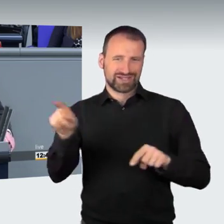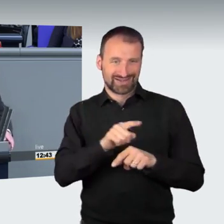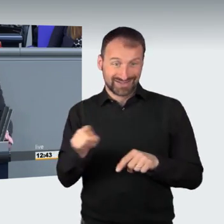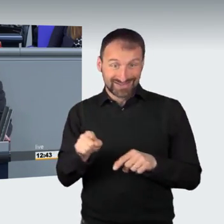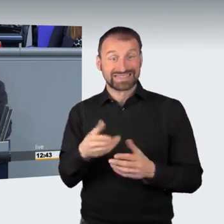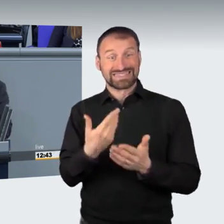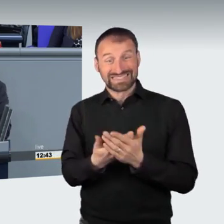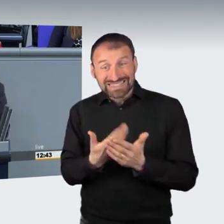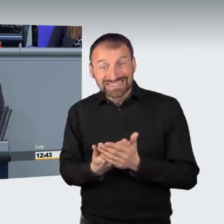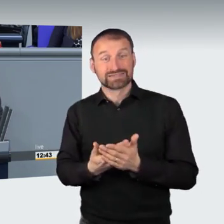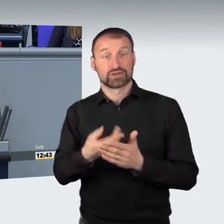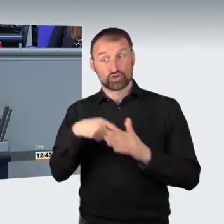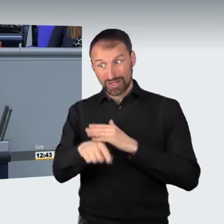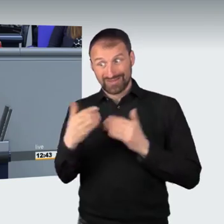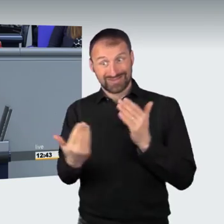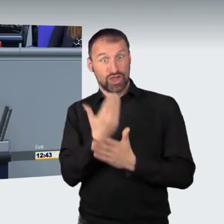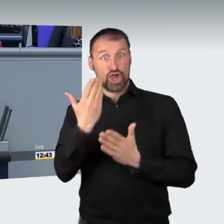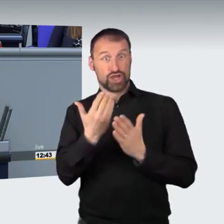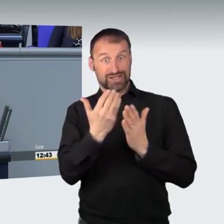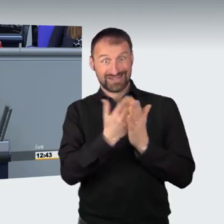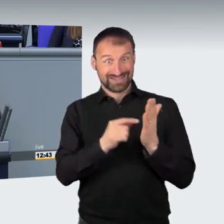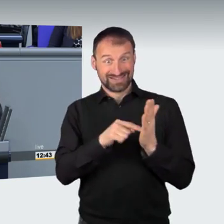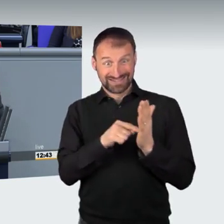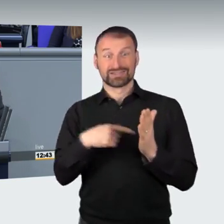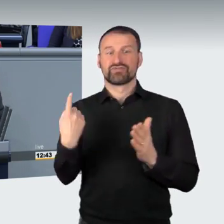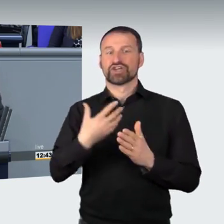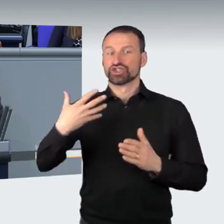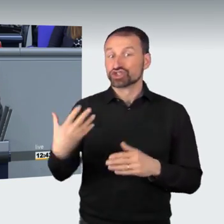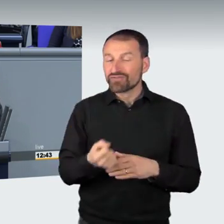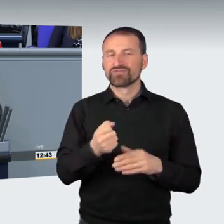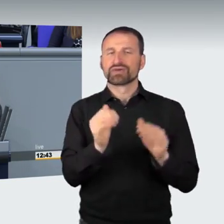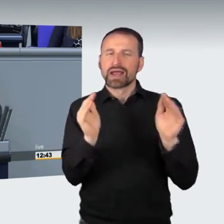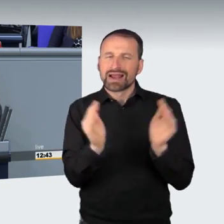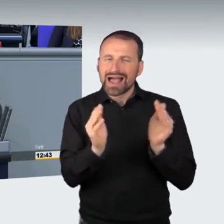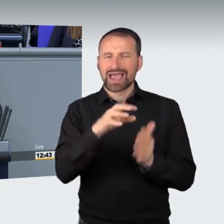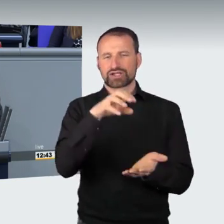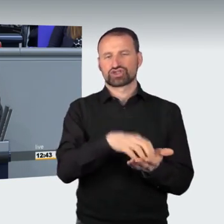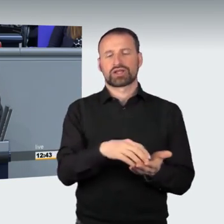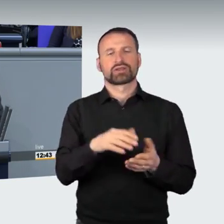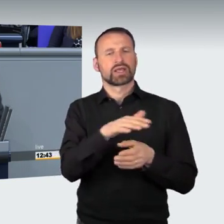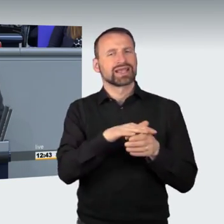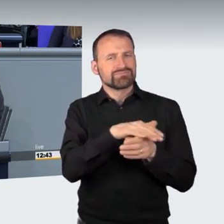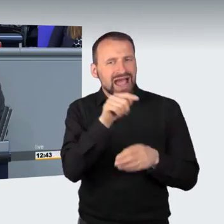Zudem schaffen wir die Voraussetzungen dafür, dass die Städte und Gemeinden leichter Baurecht am Ortsrand schaffen können.